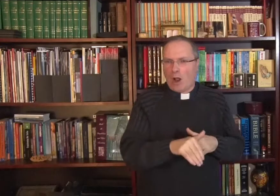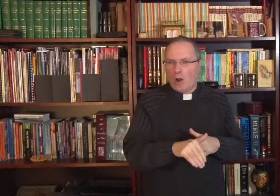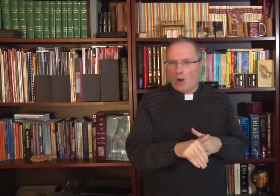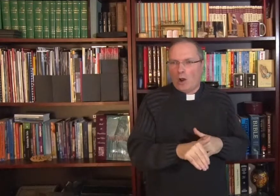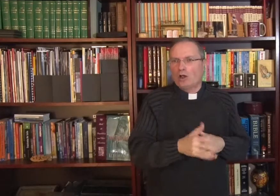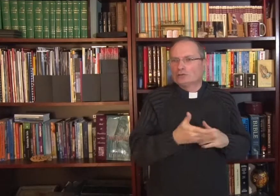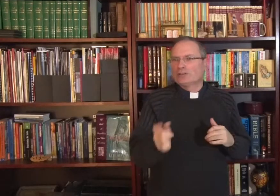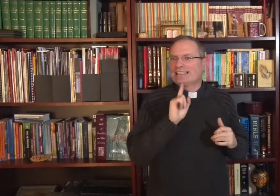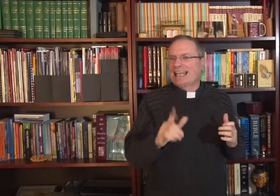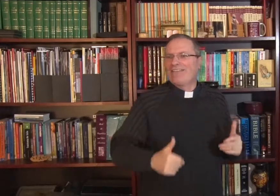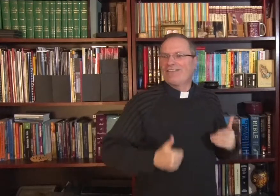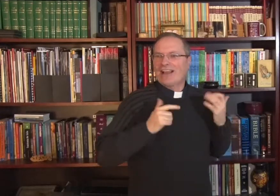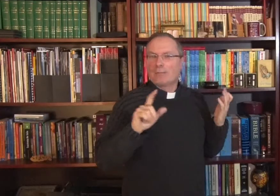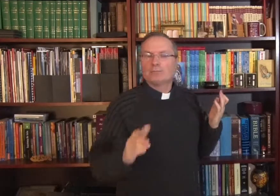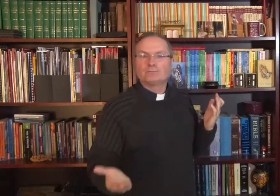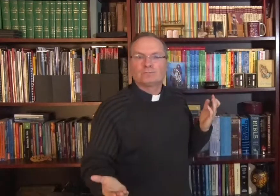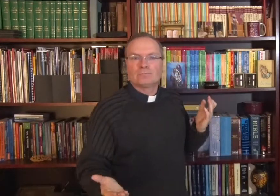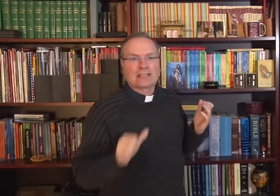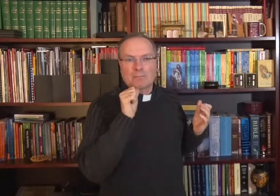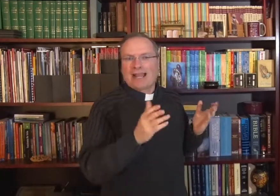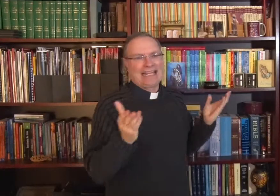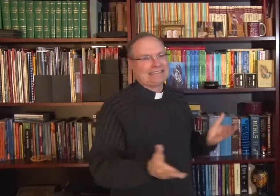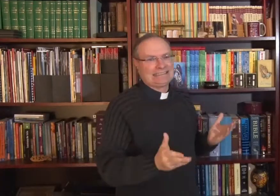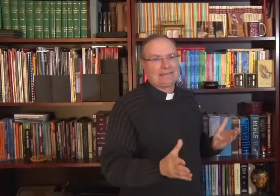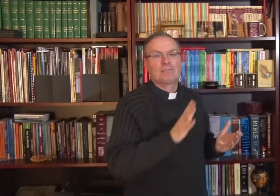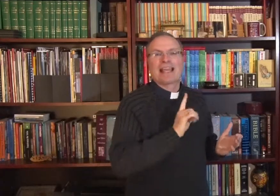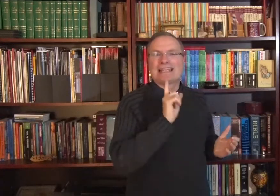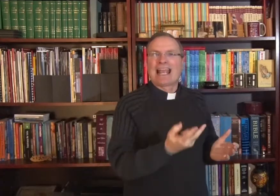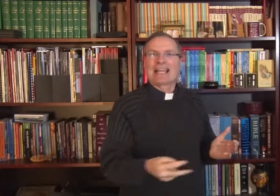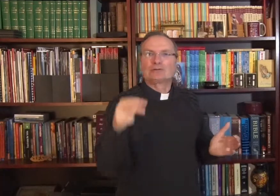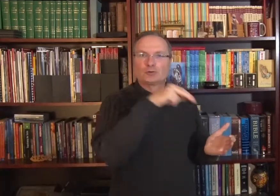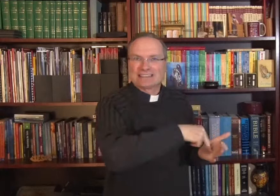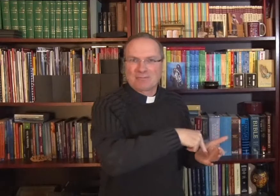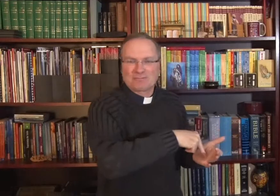celui qui est vivant? Il n'est pas ici, mais il est ressuscité.